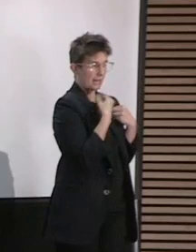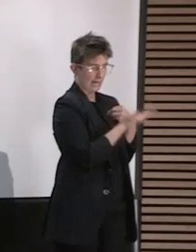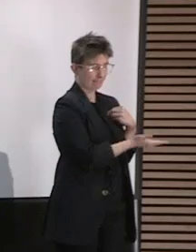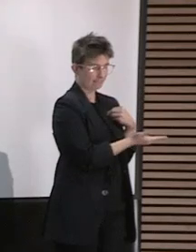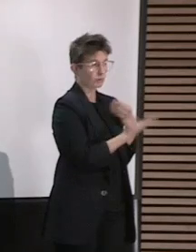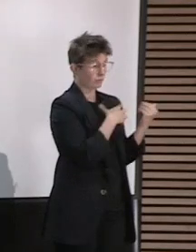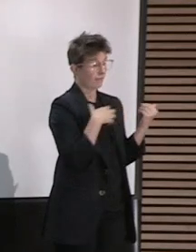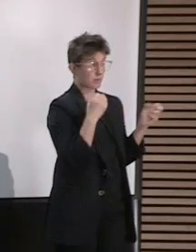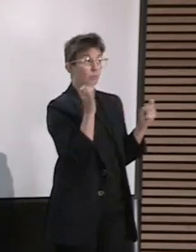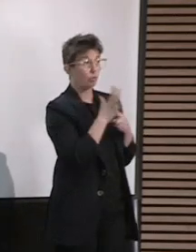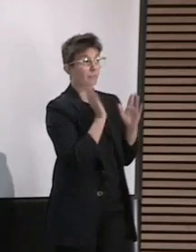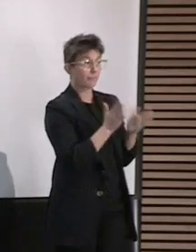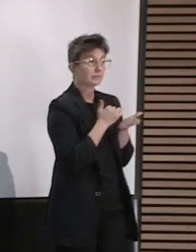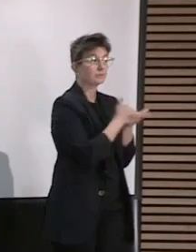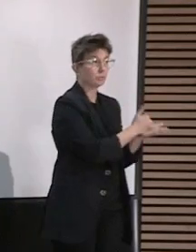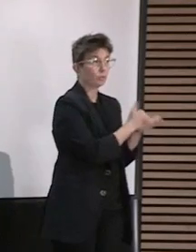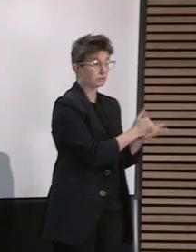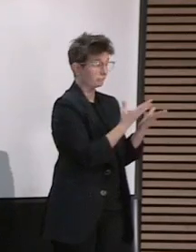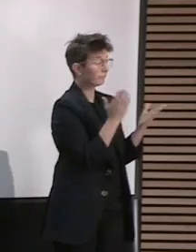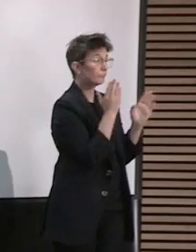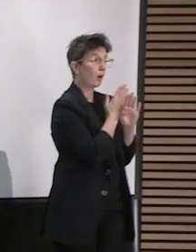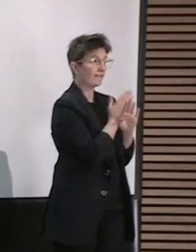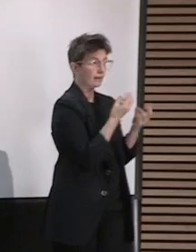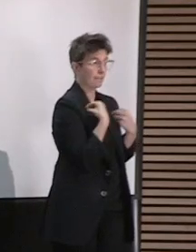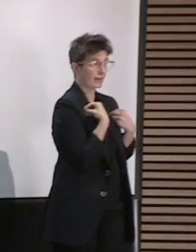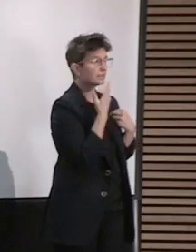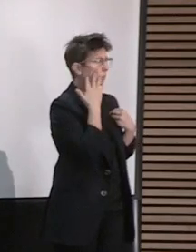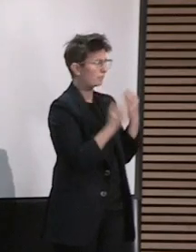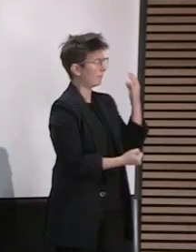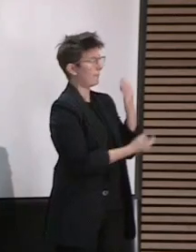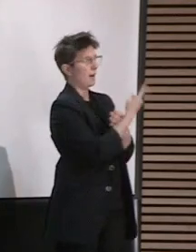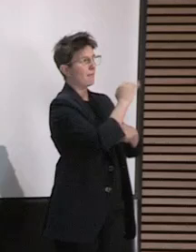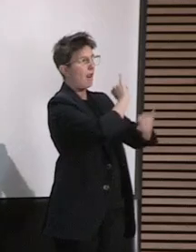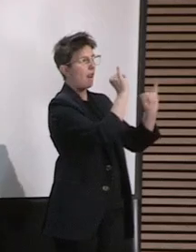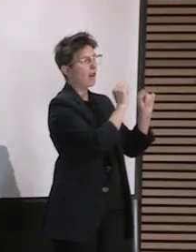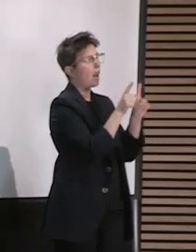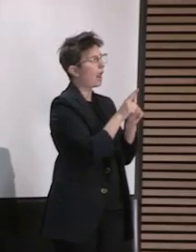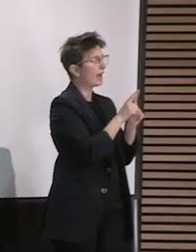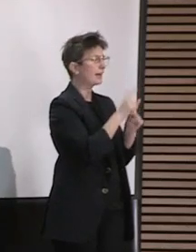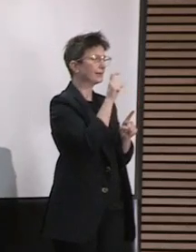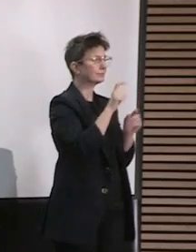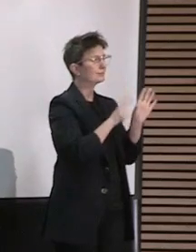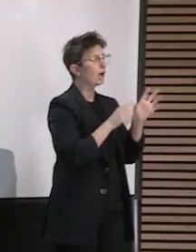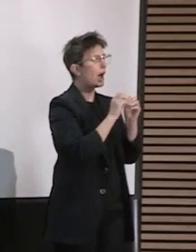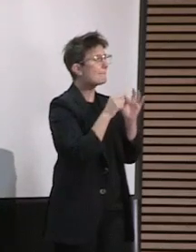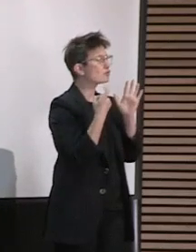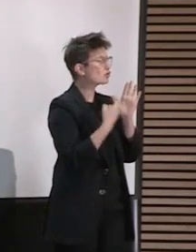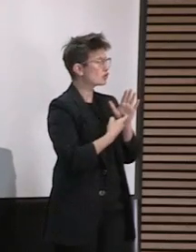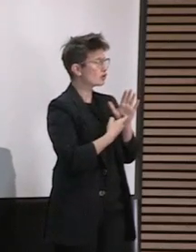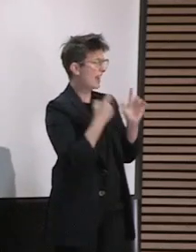te tango- ki te tautoko i a NZX